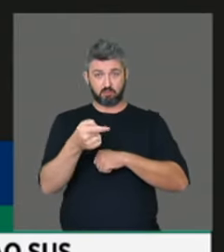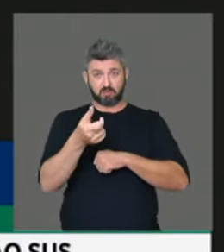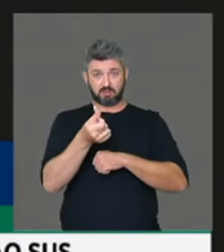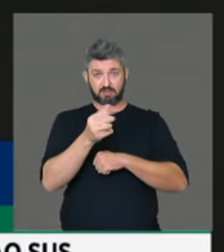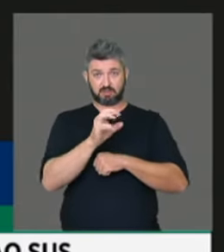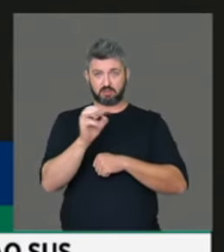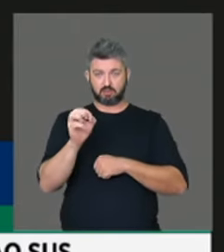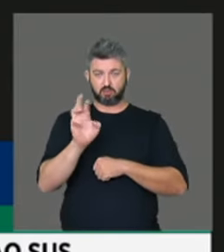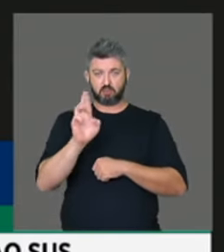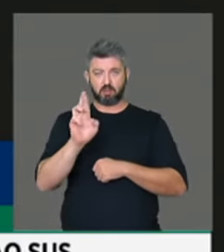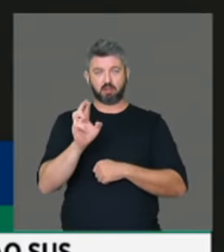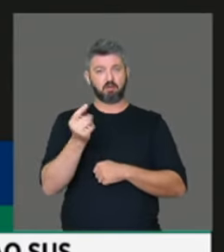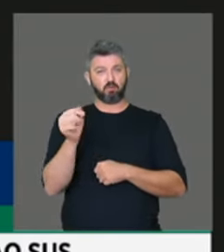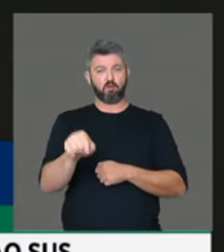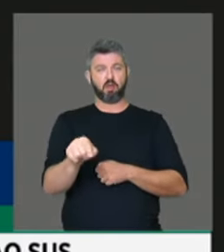INSUFICIENTE. OS HOSPITAIS